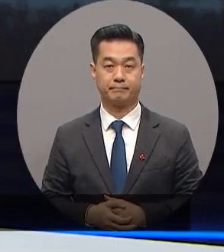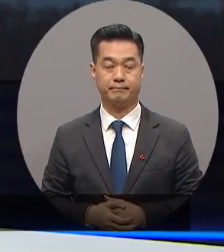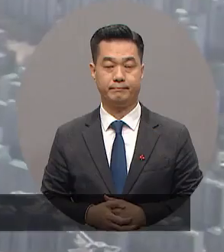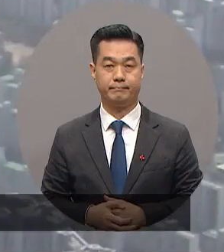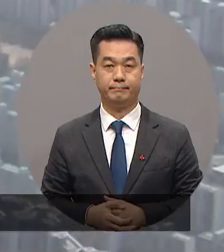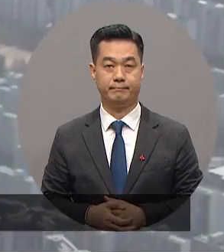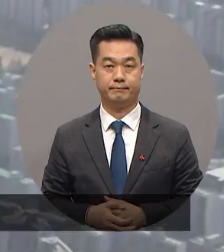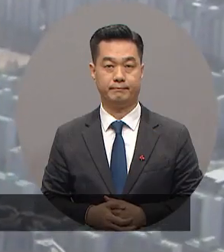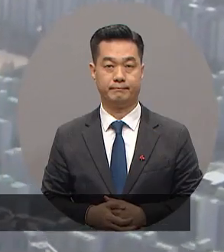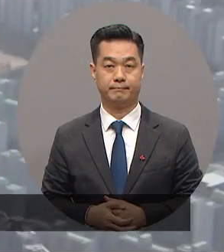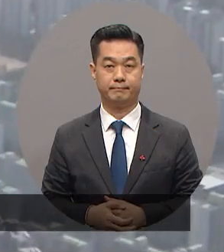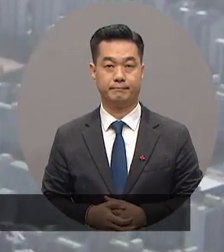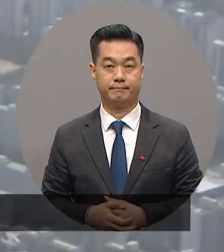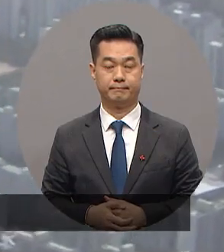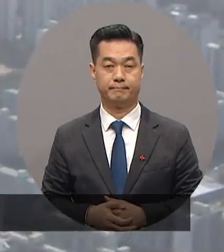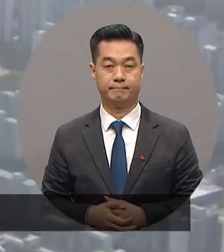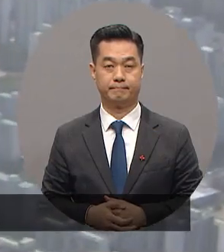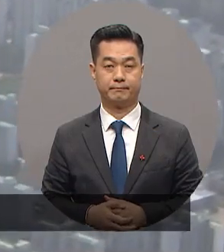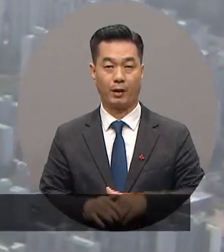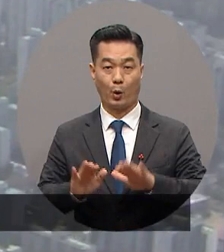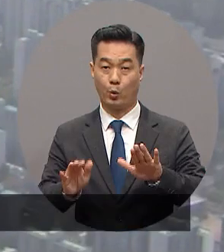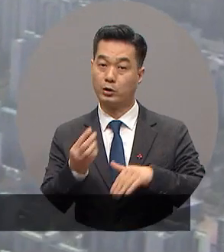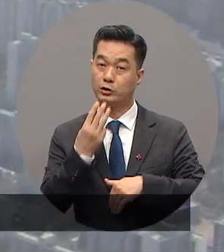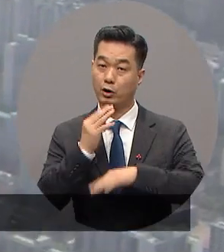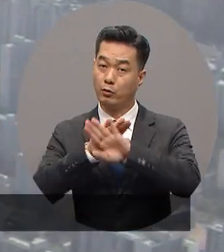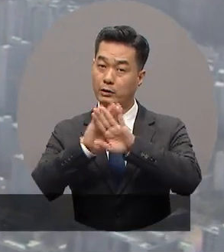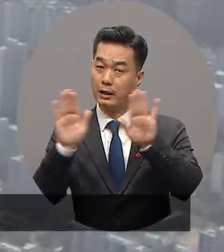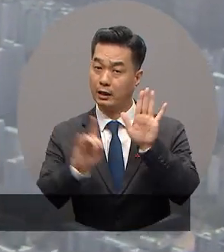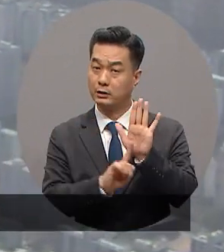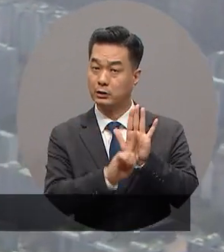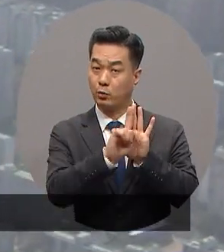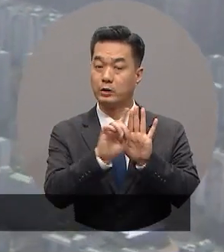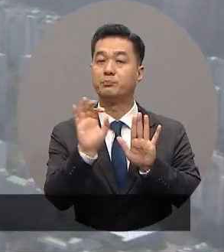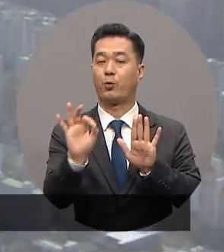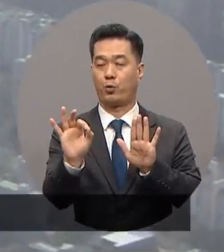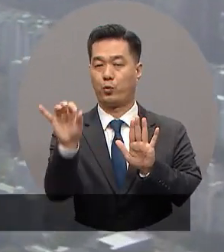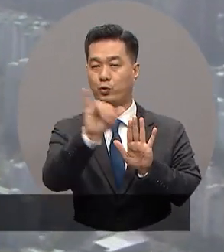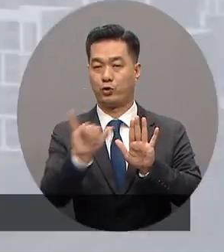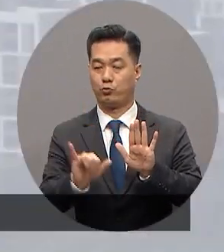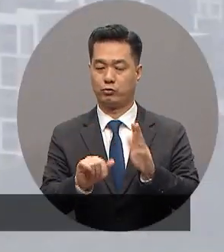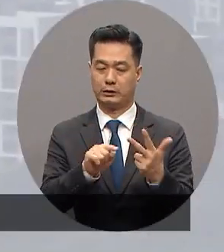남효정 기자가 보도합니다. (기자) 오늘 서울 낮 최고 기온 10도.